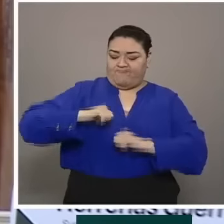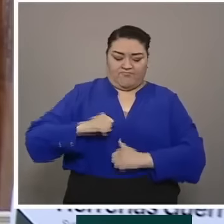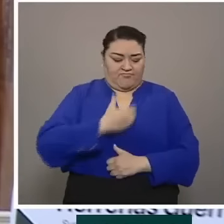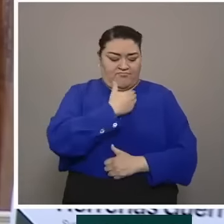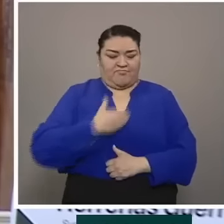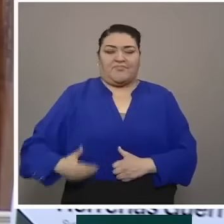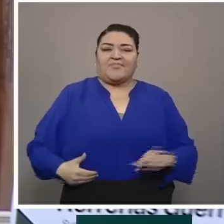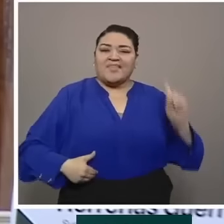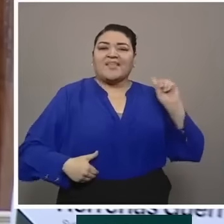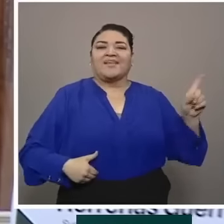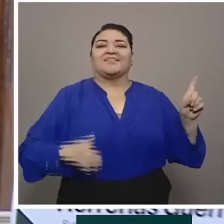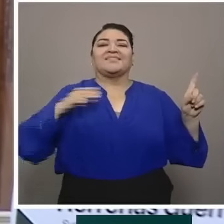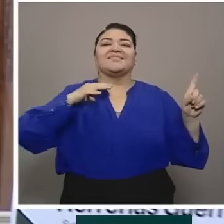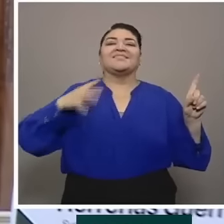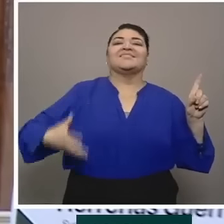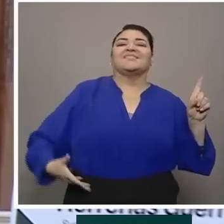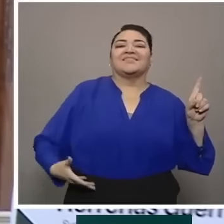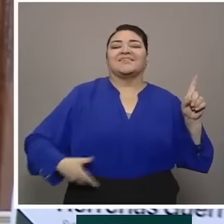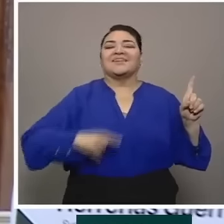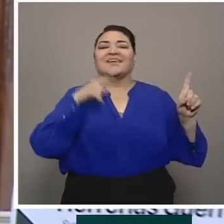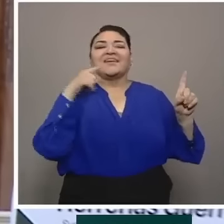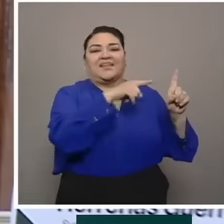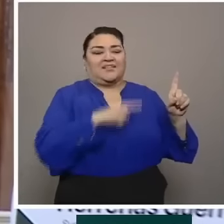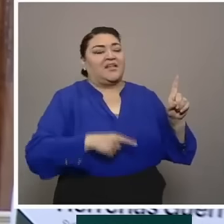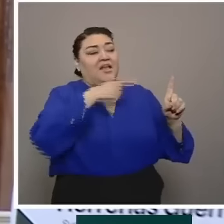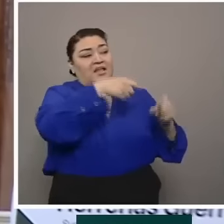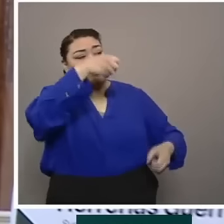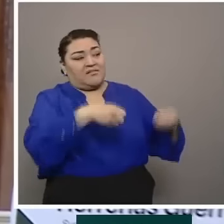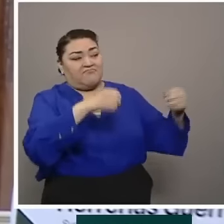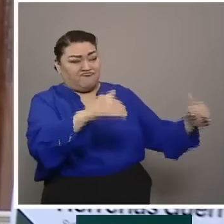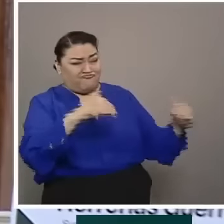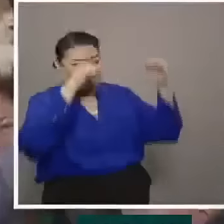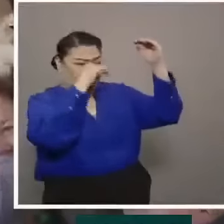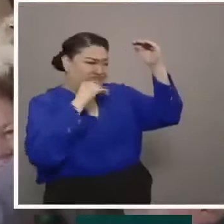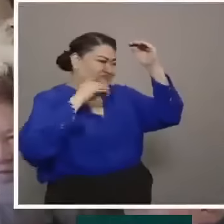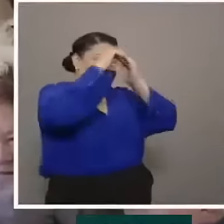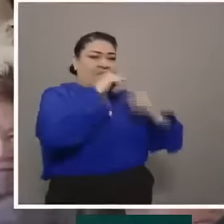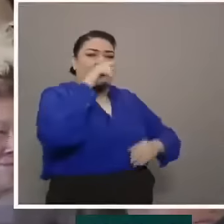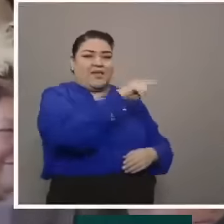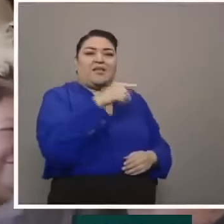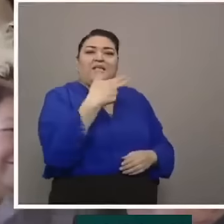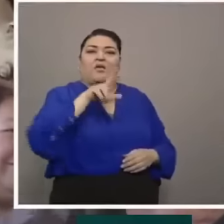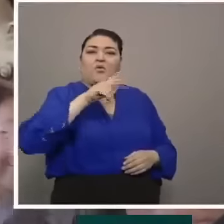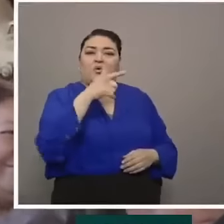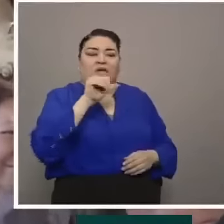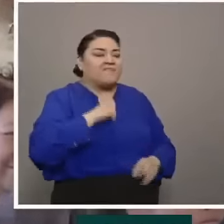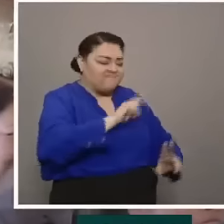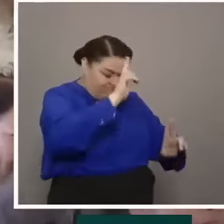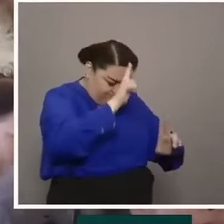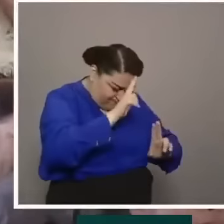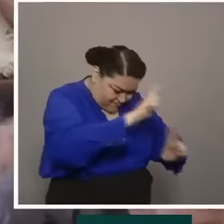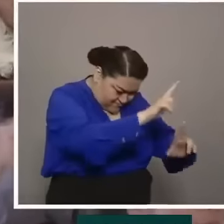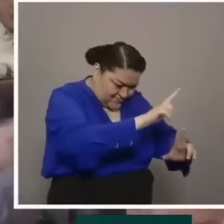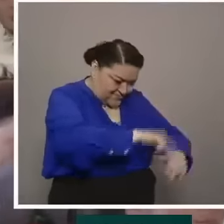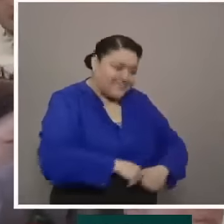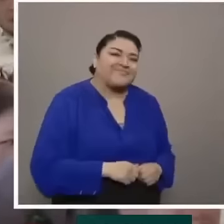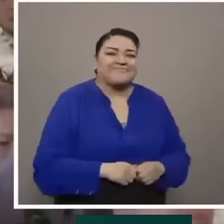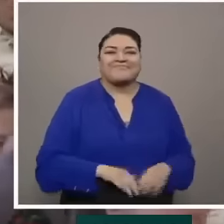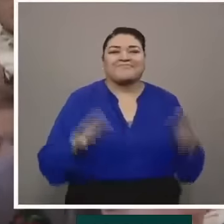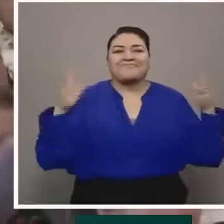Justicia de la Nación en el ministro Hugo Aguilar. Muchas gracias. Muy reconocidos, ministros.